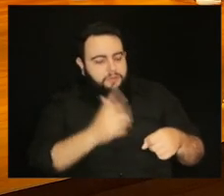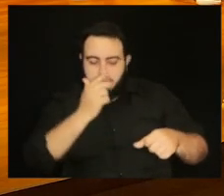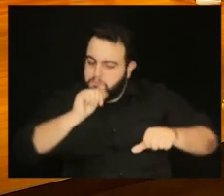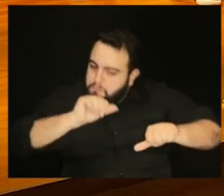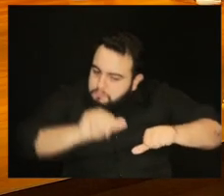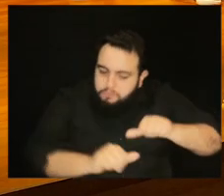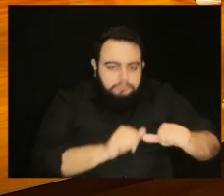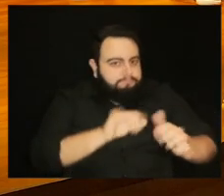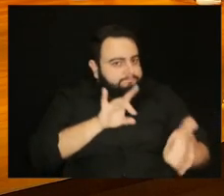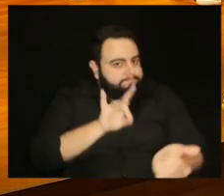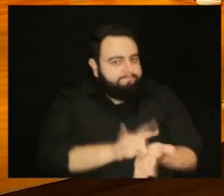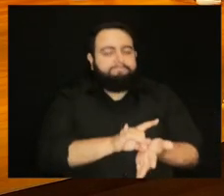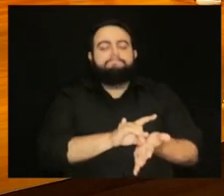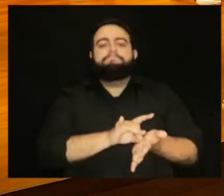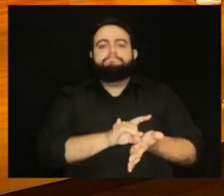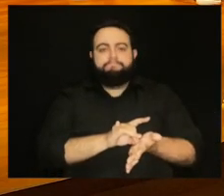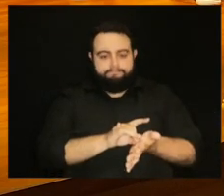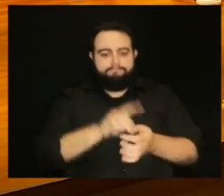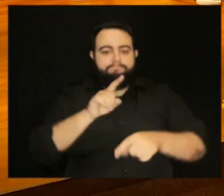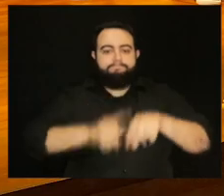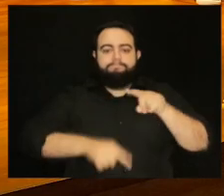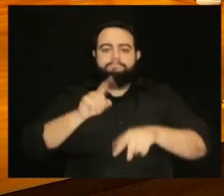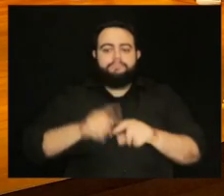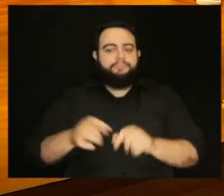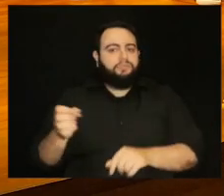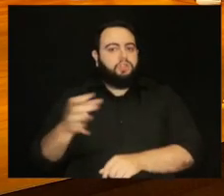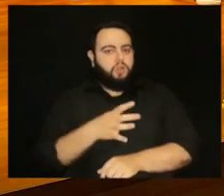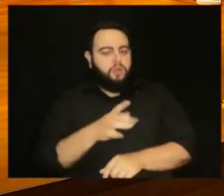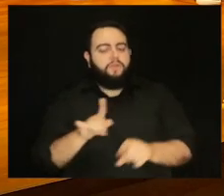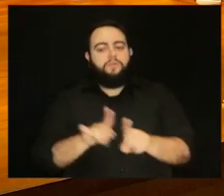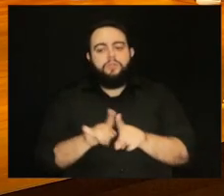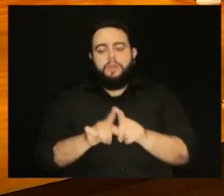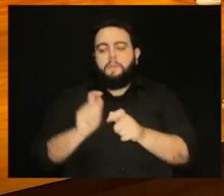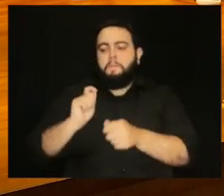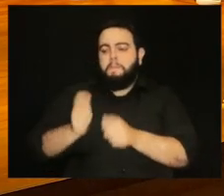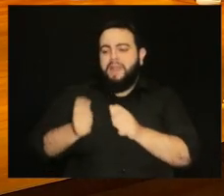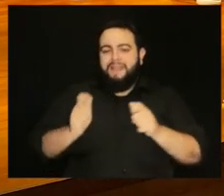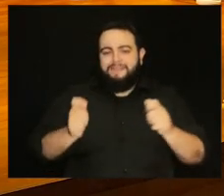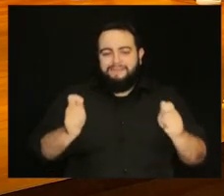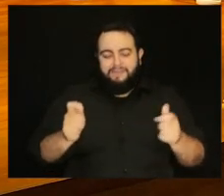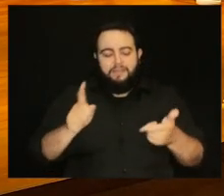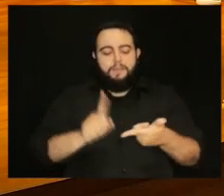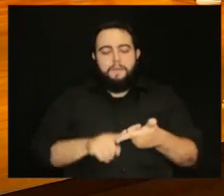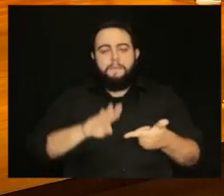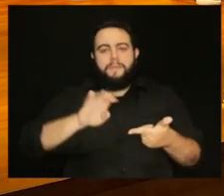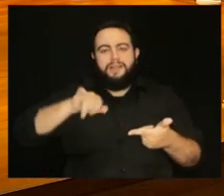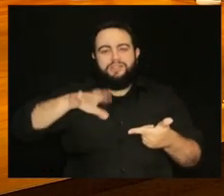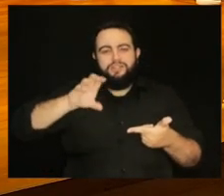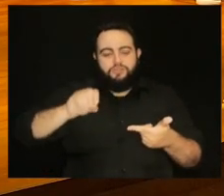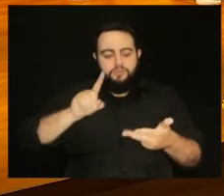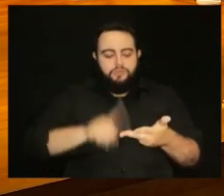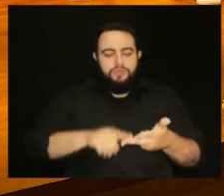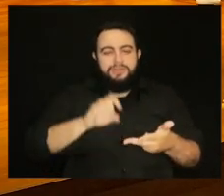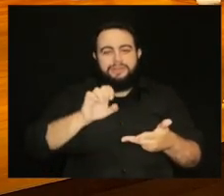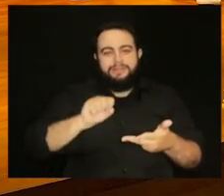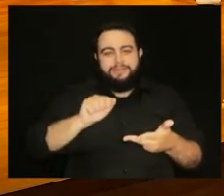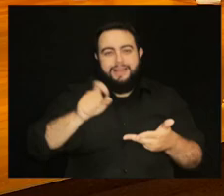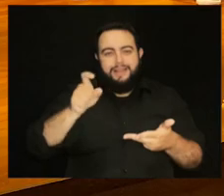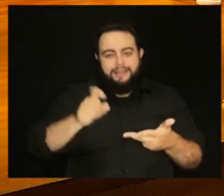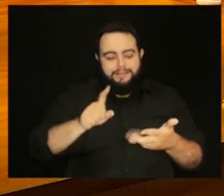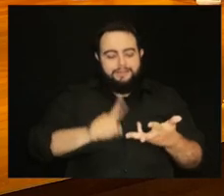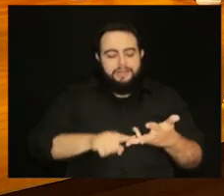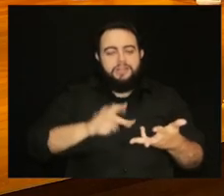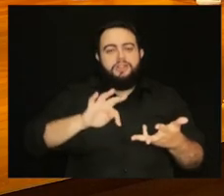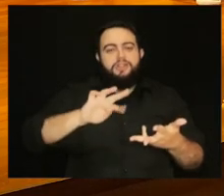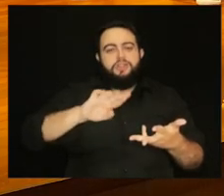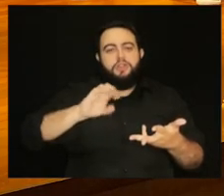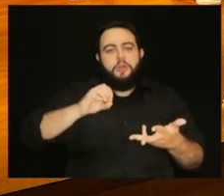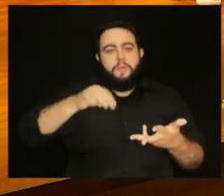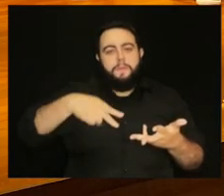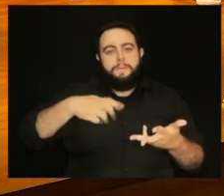instrumentação de baixo acústico, bateria, banjo, saxofone, trompete, trombone, eles vêm com